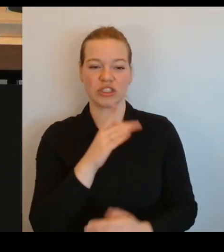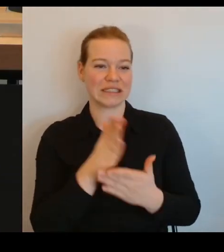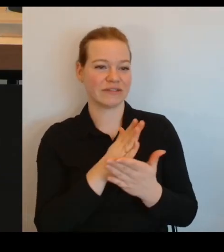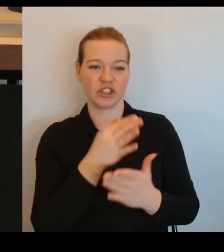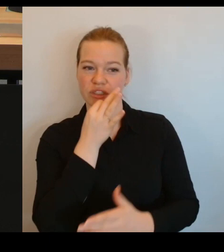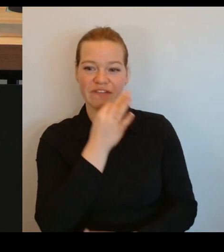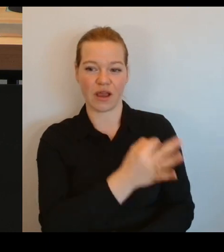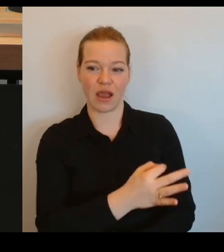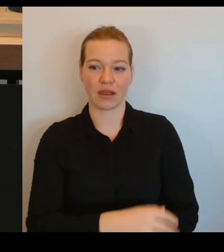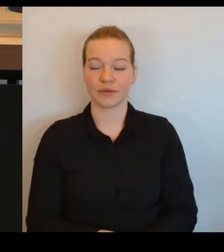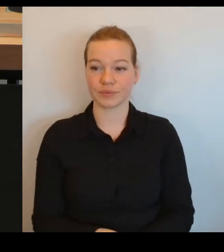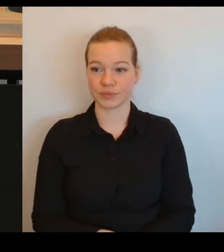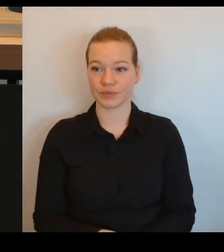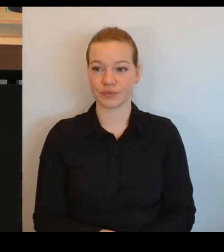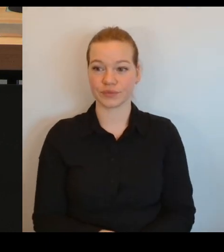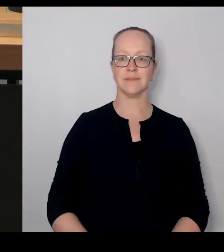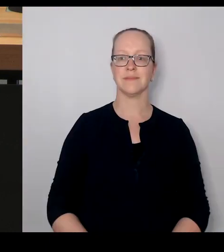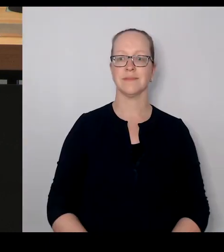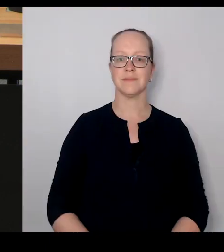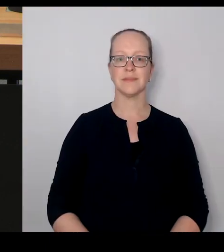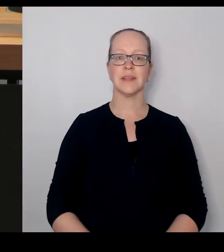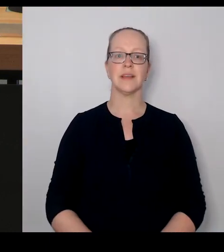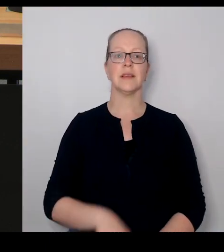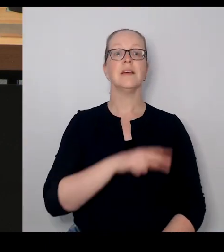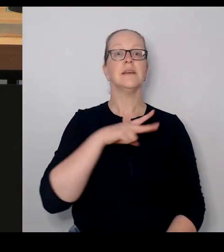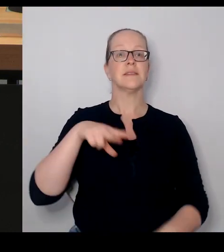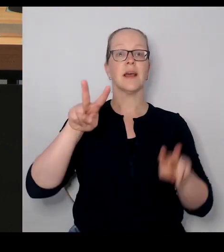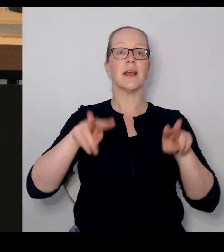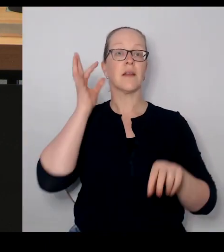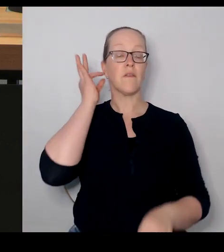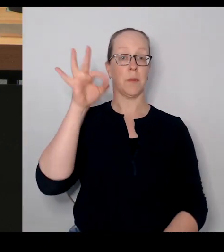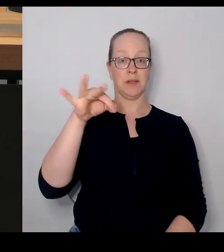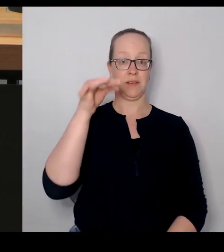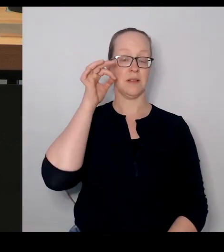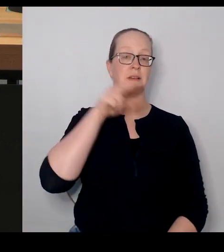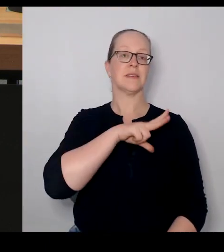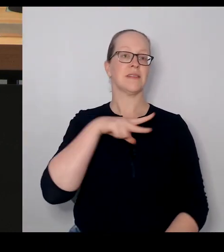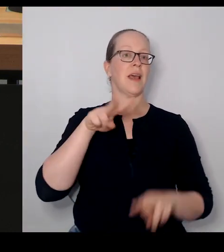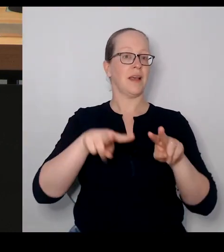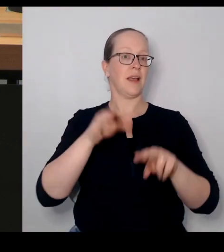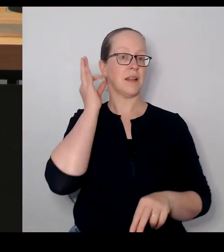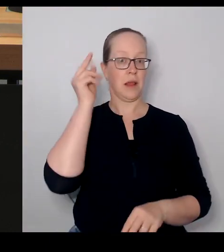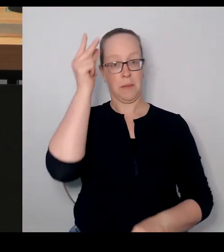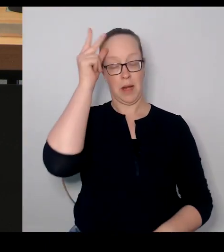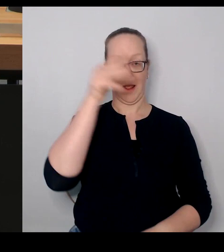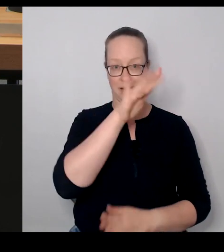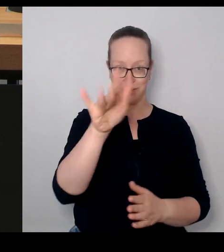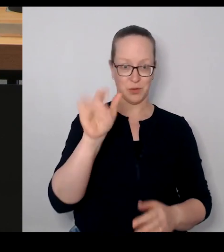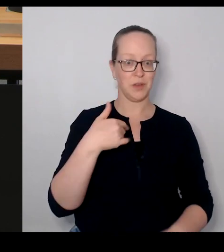Zuallererst bedanke ich mich bei Frau Kling für die Vorstellung des Jahresberichts des Rechnungshofs. Liebe Frau Kling, an dieser